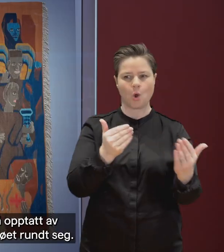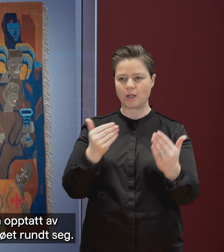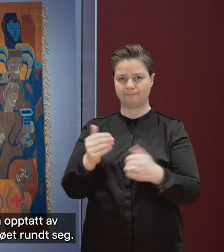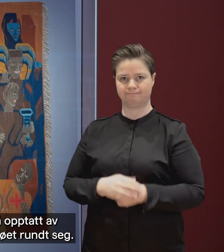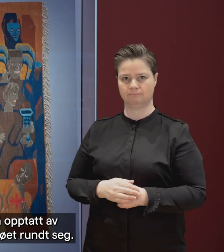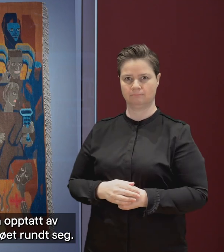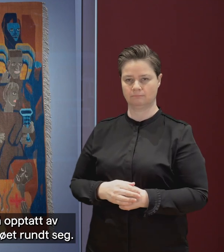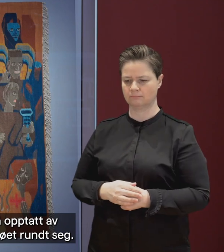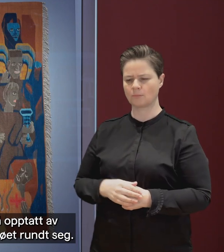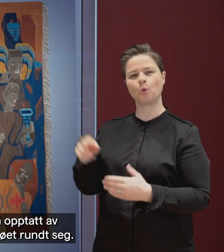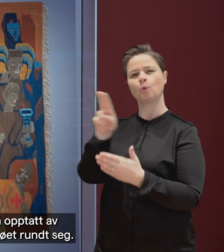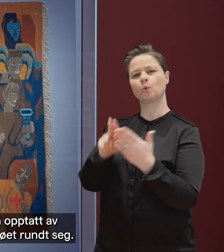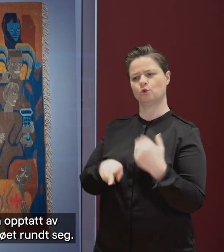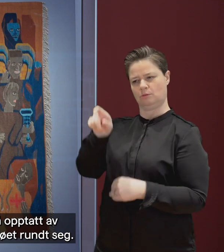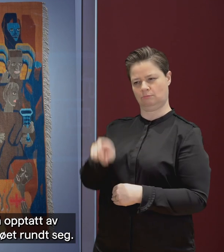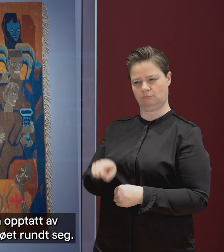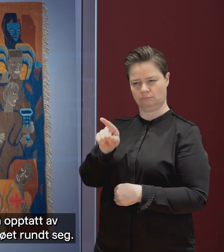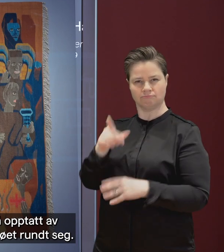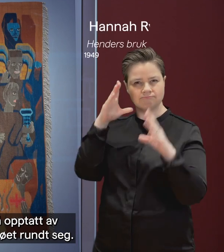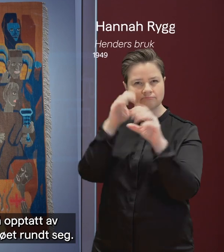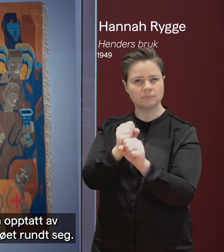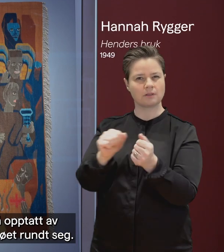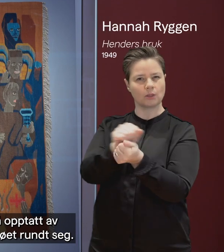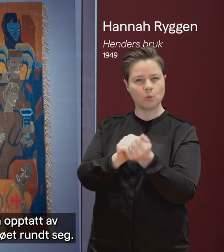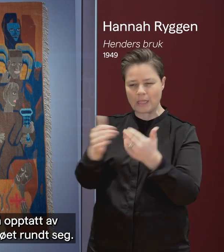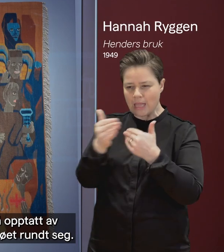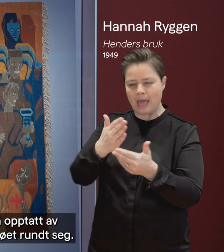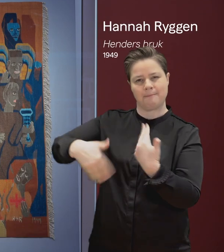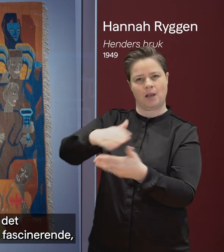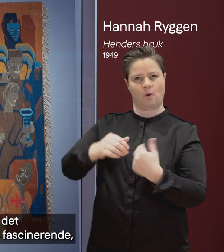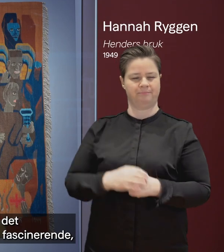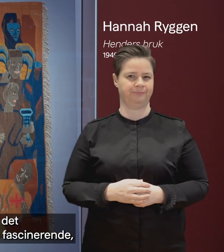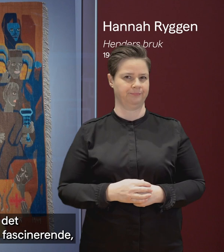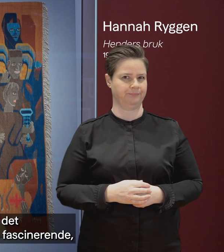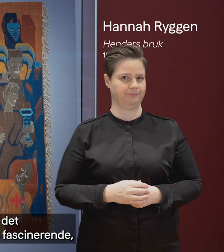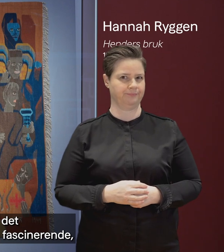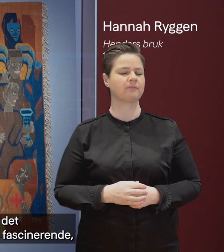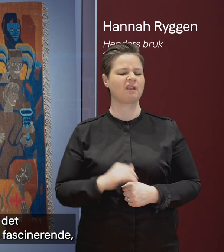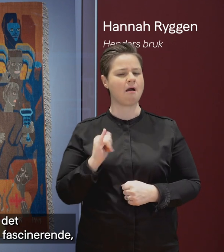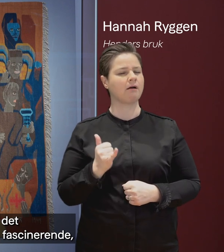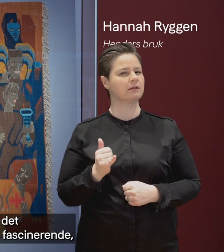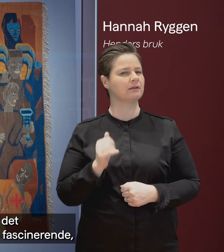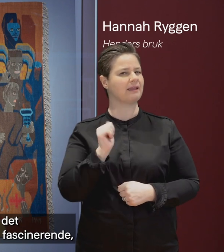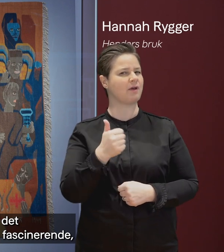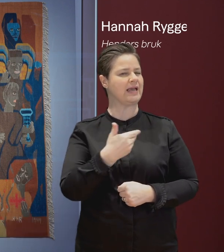Ryggen var også opptatt av naturen og nærmiljøet rundt seg. Det er jo det som gjør det veldig fascinerende,